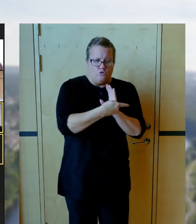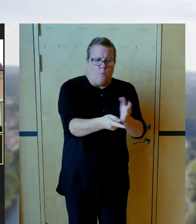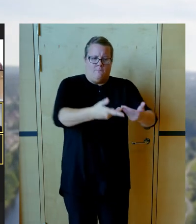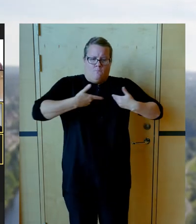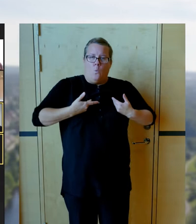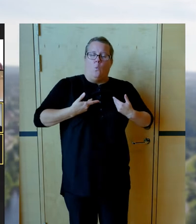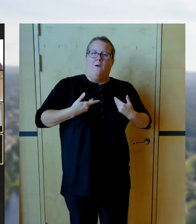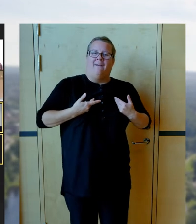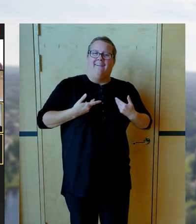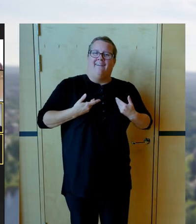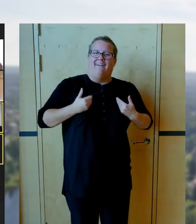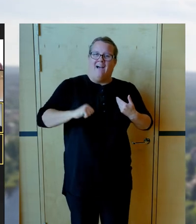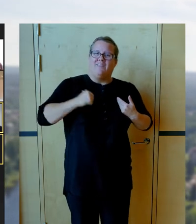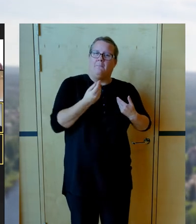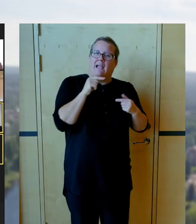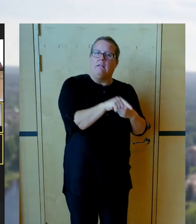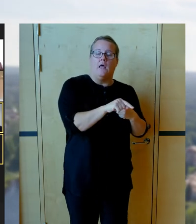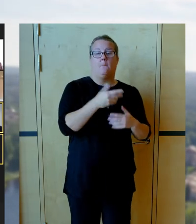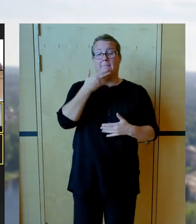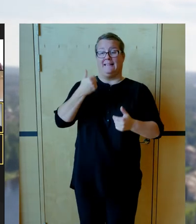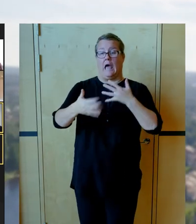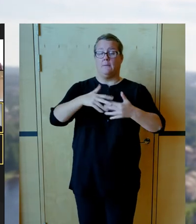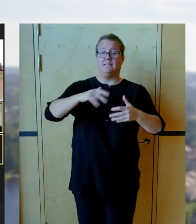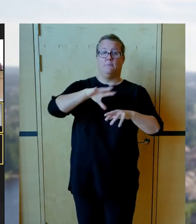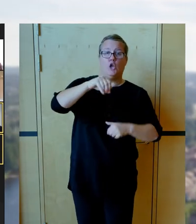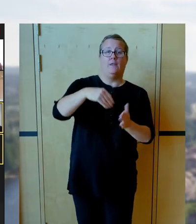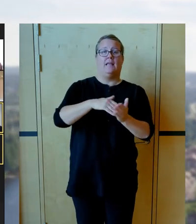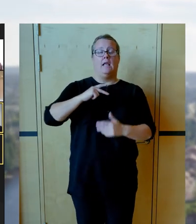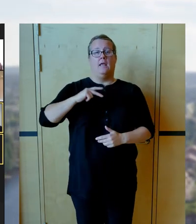Skatt för bättre arbetsmiljö för personalen vi ska anställa fler och så vidare och så vidare tack